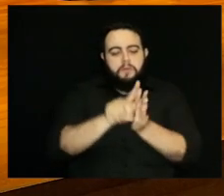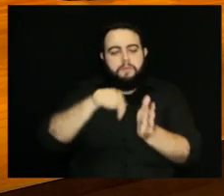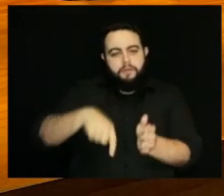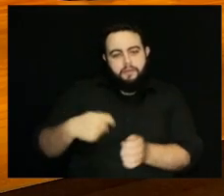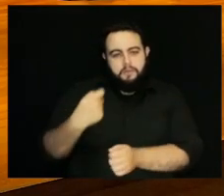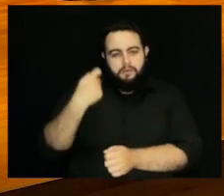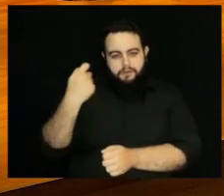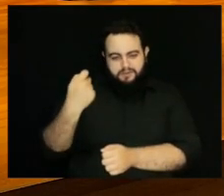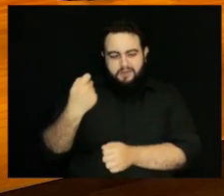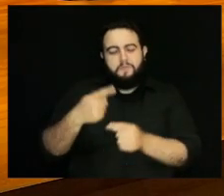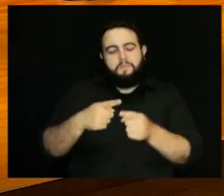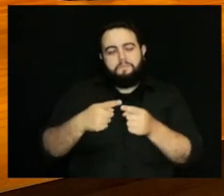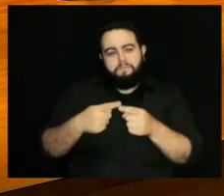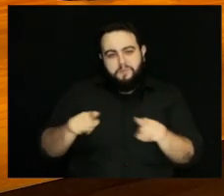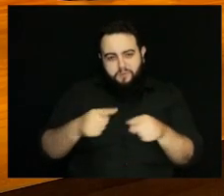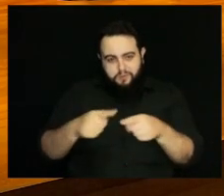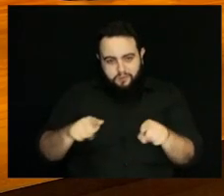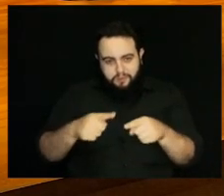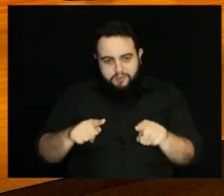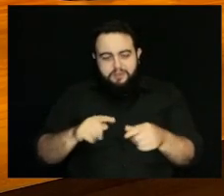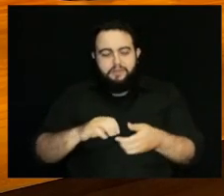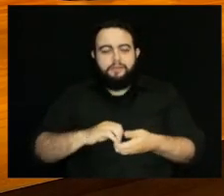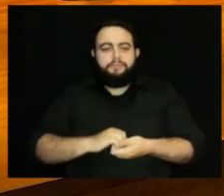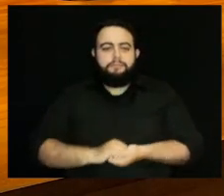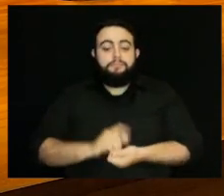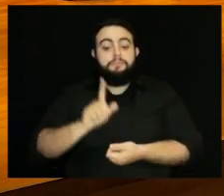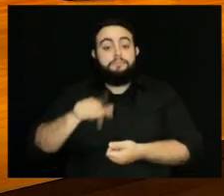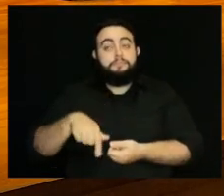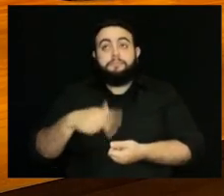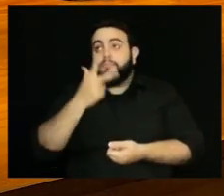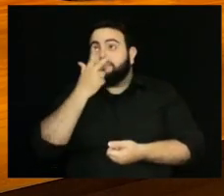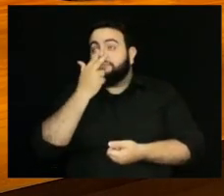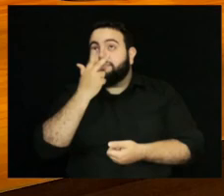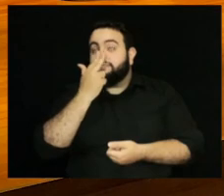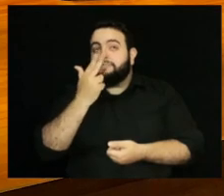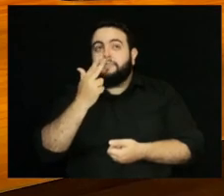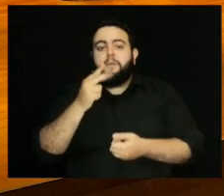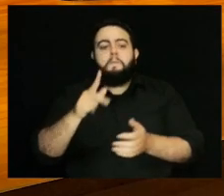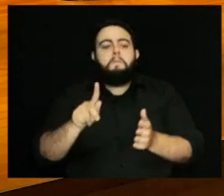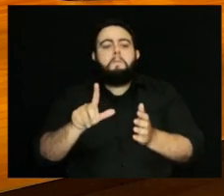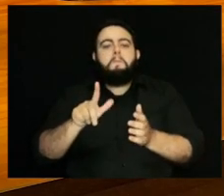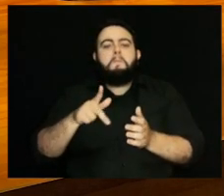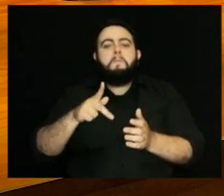como Amelita, Cabeça, Tronco e Membros, era uma espécie de pós tropicália gaúcha que